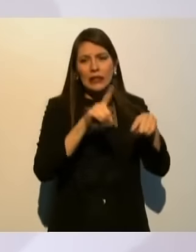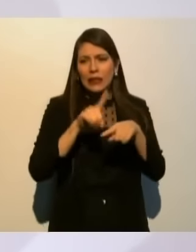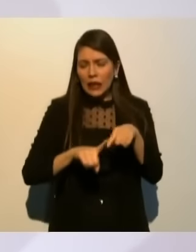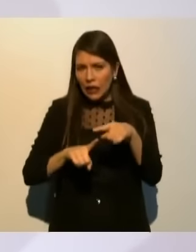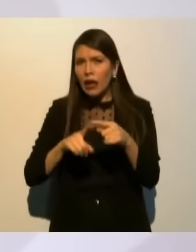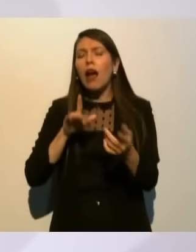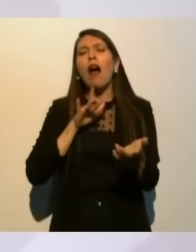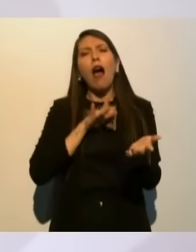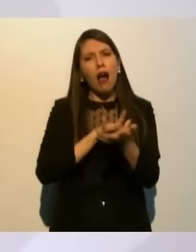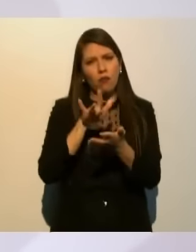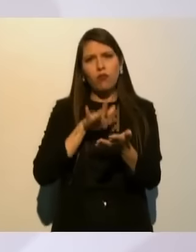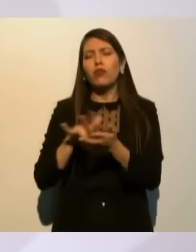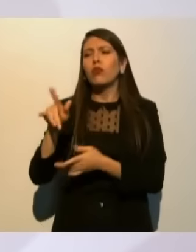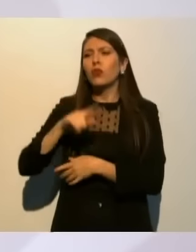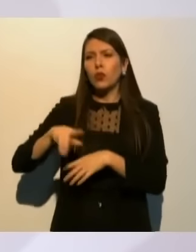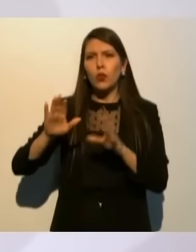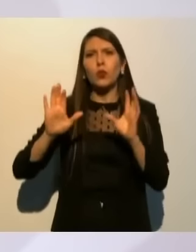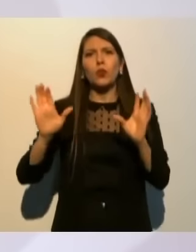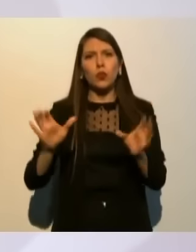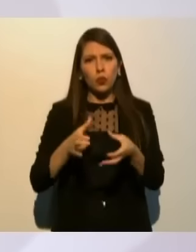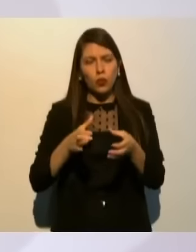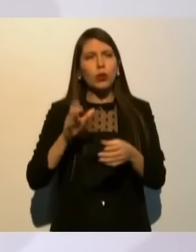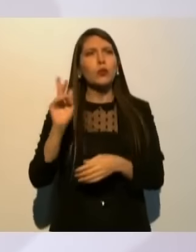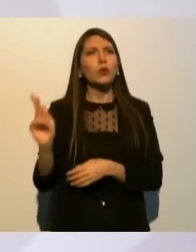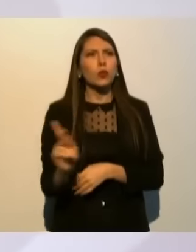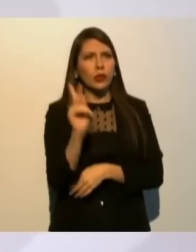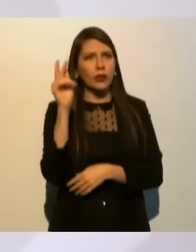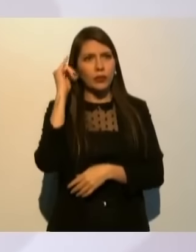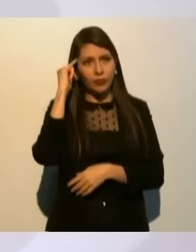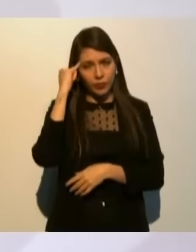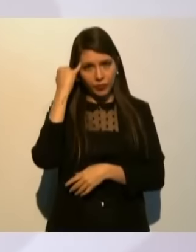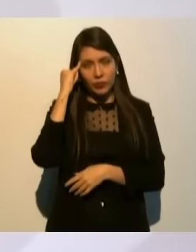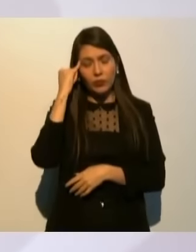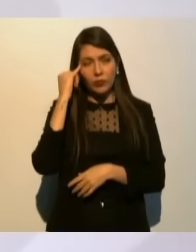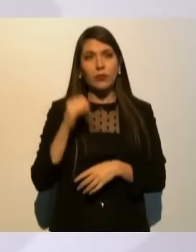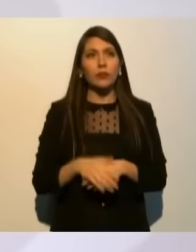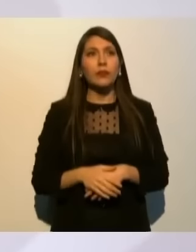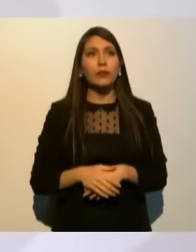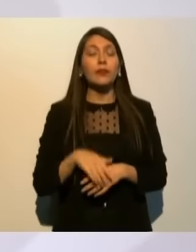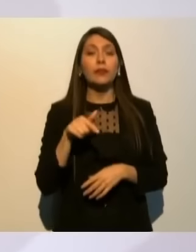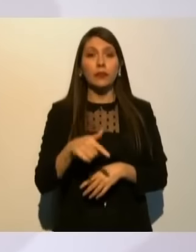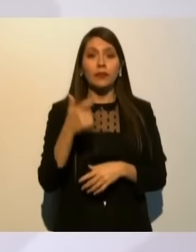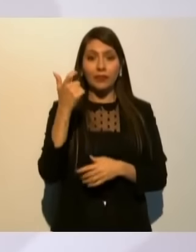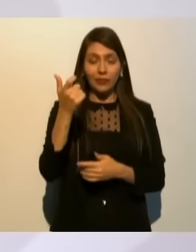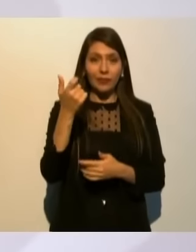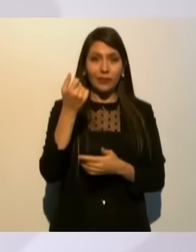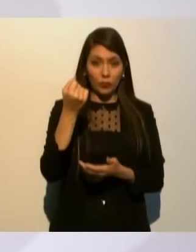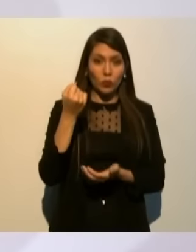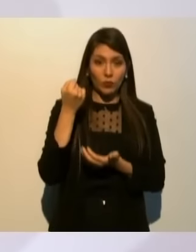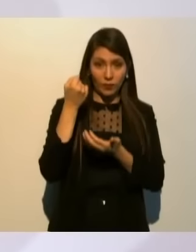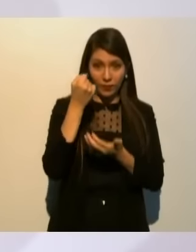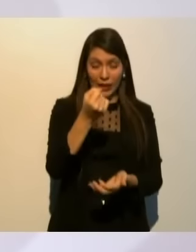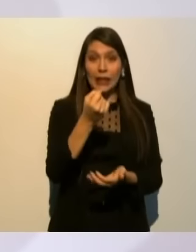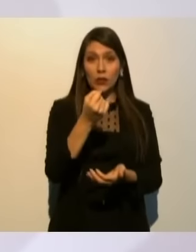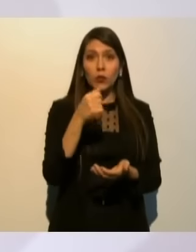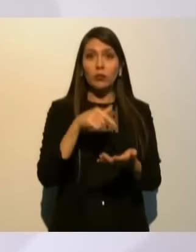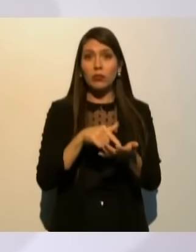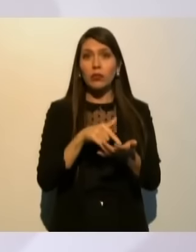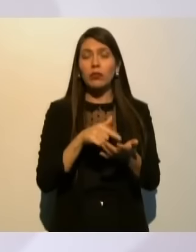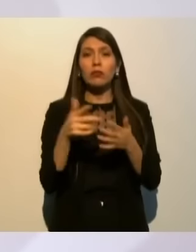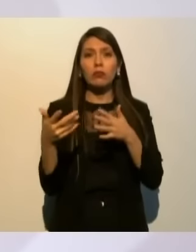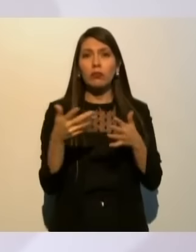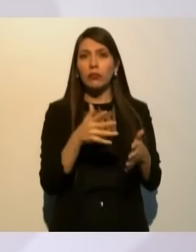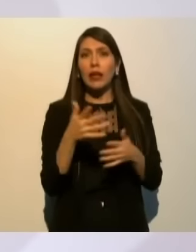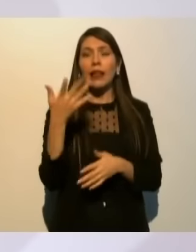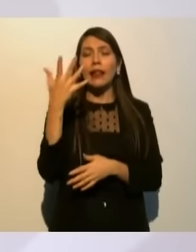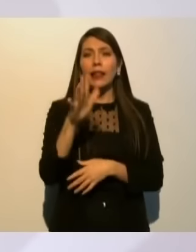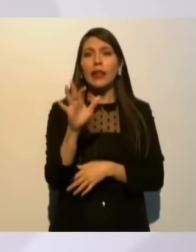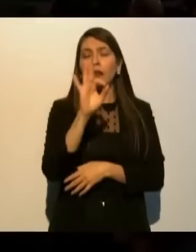comunidades indígenas para este año el presupuesto de la federación contempla una asignación del 10%